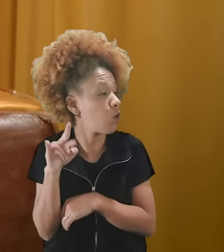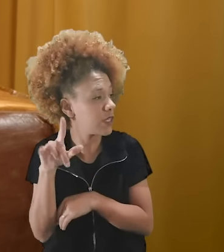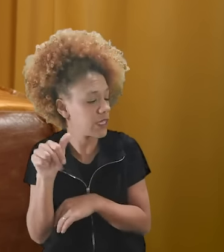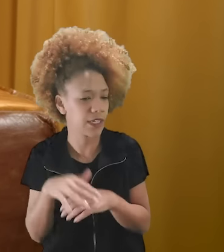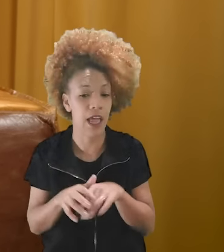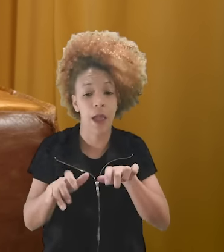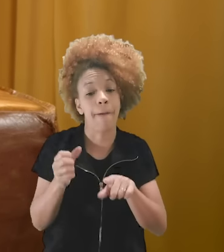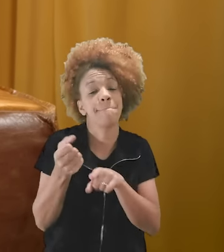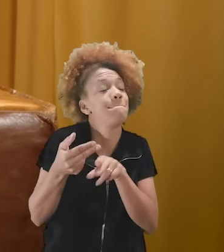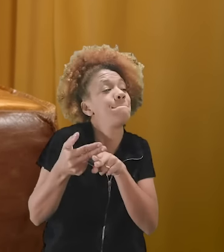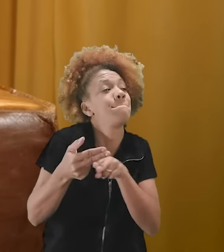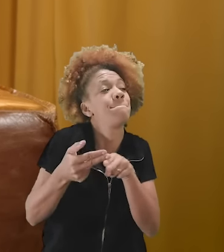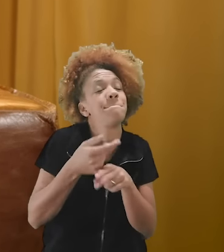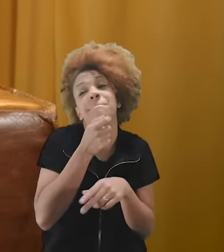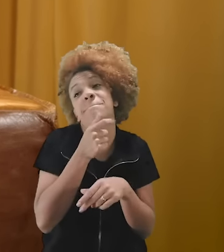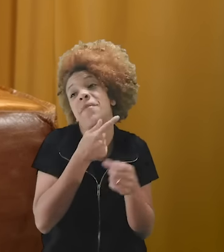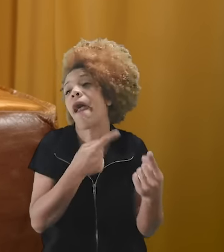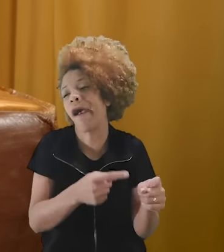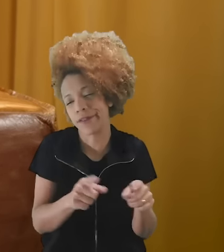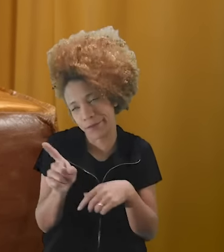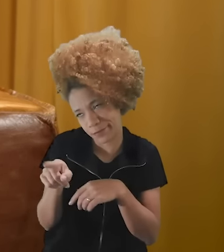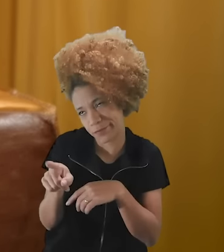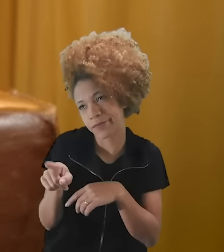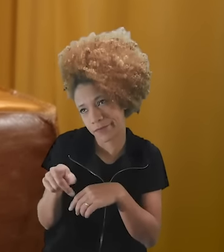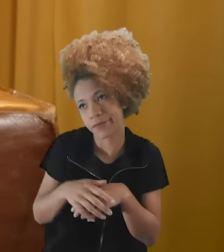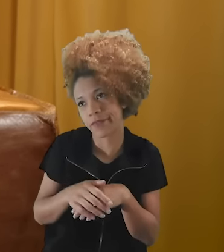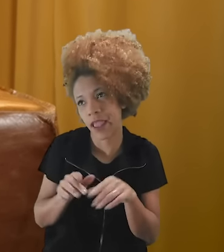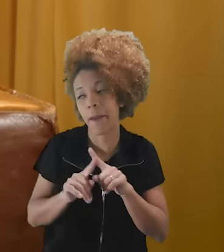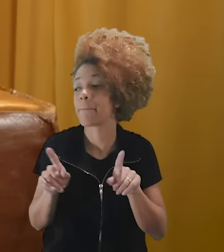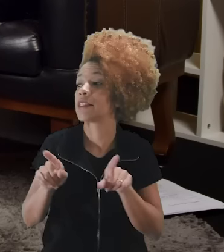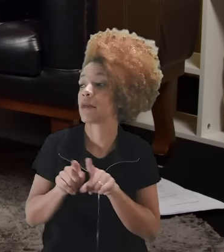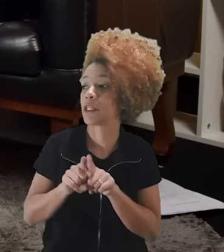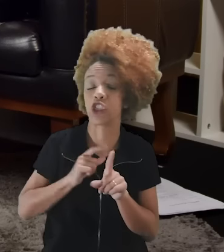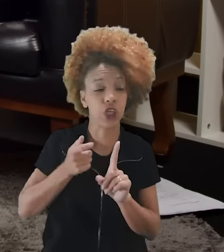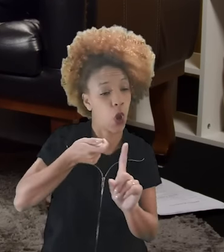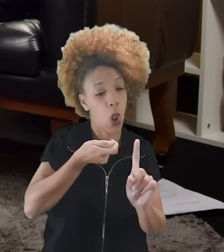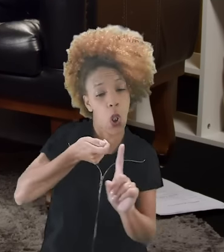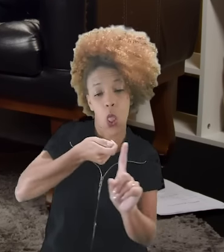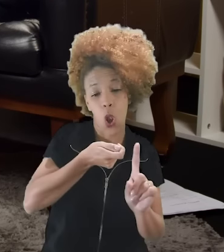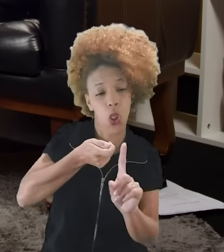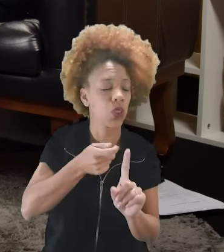House ah morreu na faquinha você virava motivo de pato e piscava a lanterna em cima de você a nossa